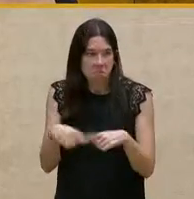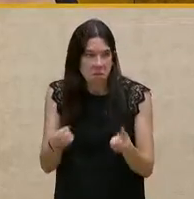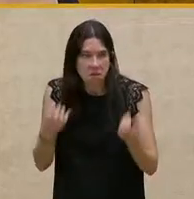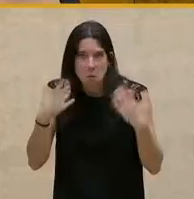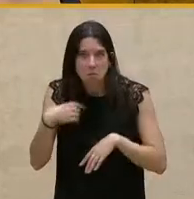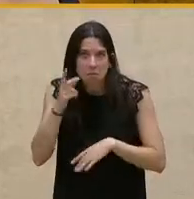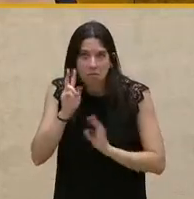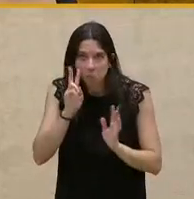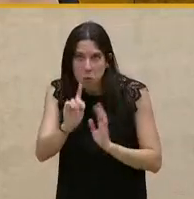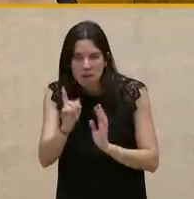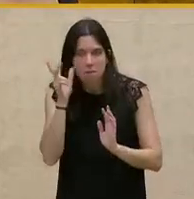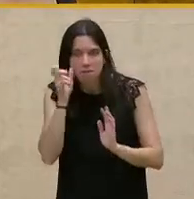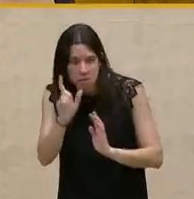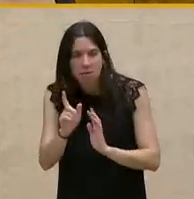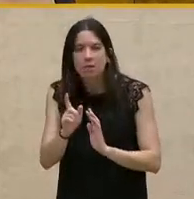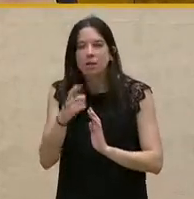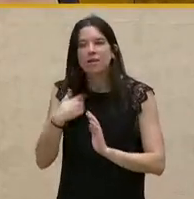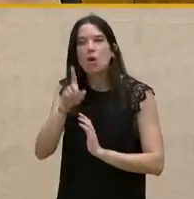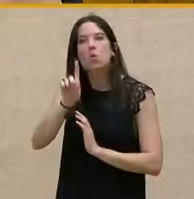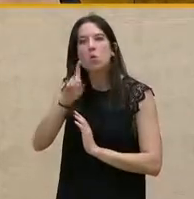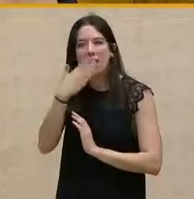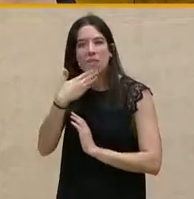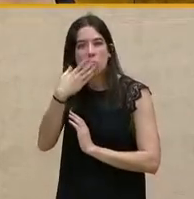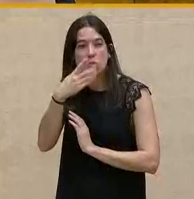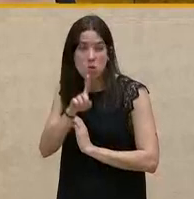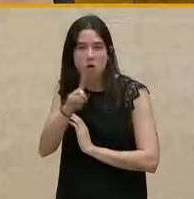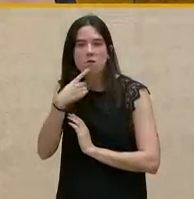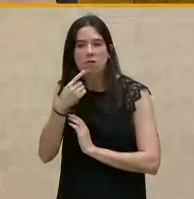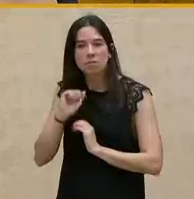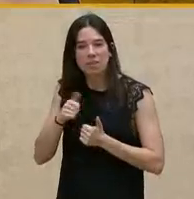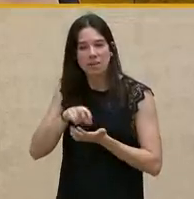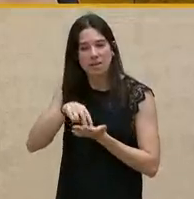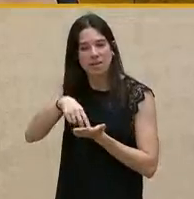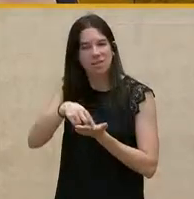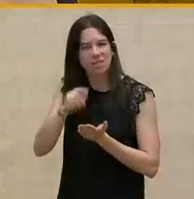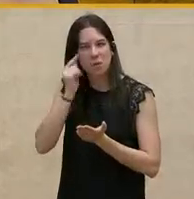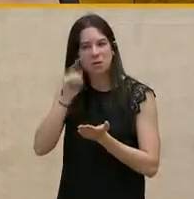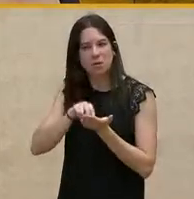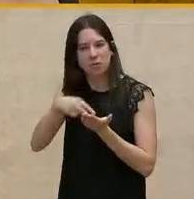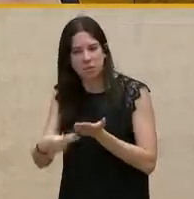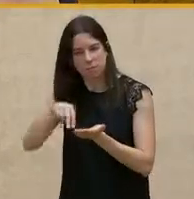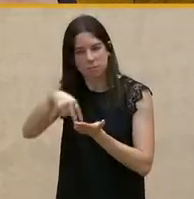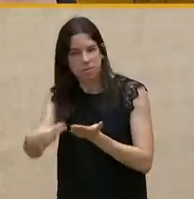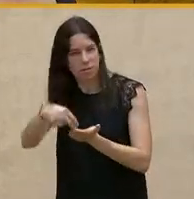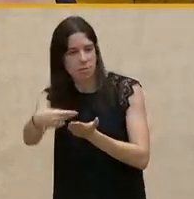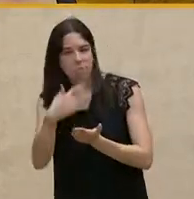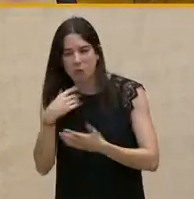Al año vieron que al caminar tropezaba mucho. Que con las fregonas, iba tropezando todo el rato.